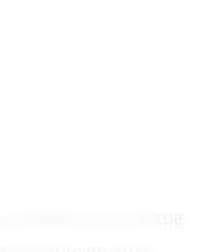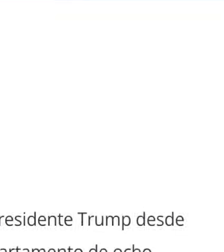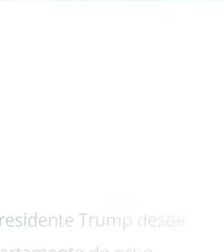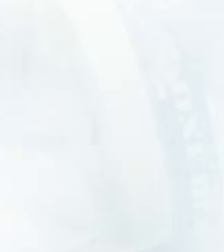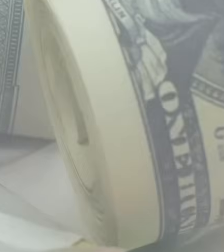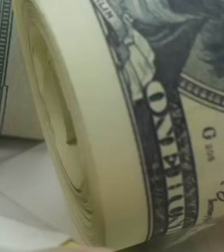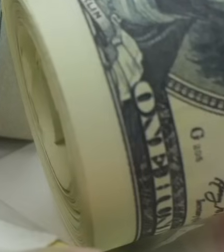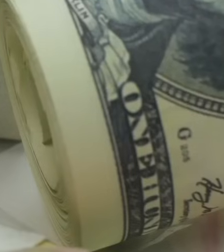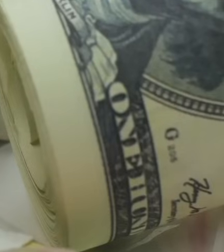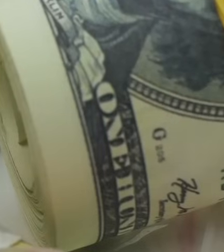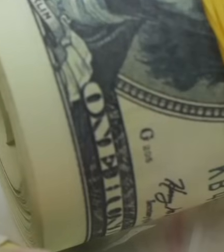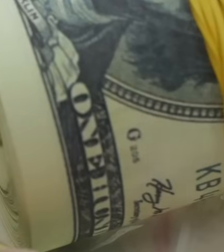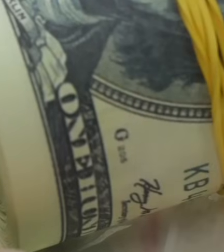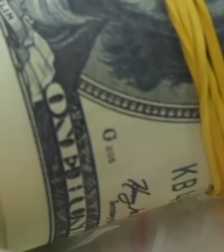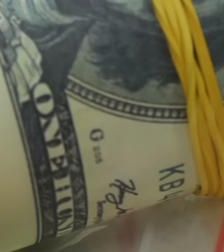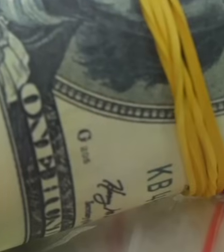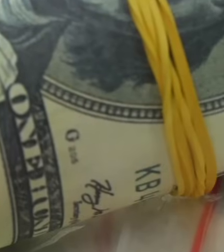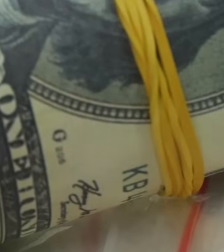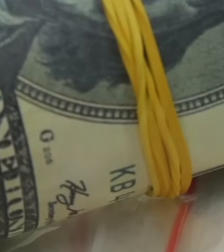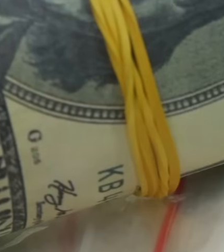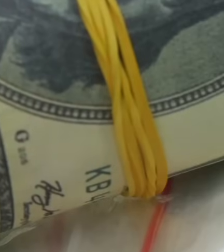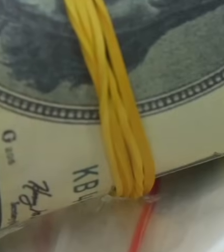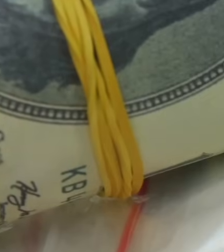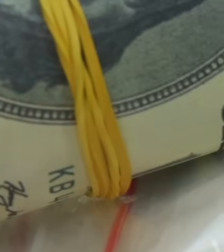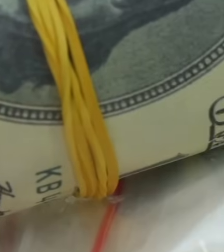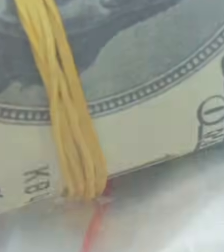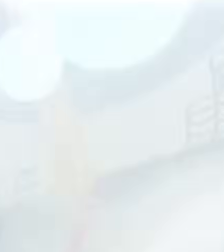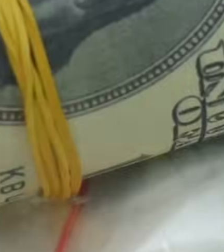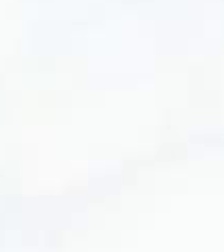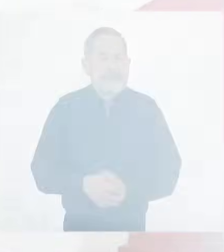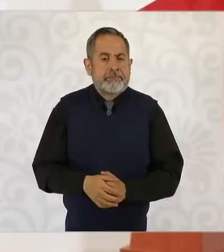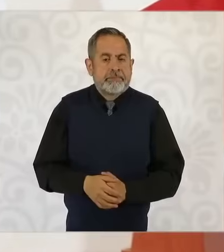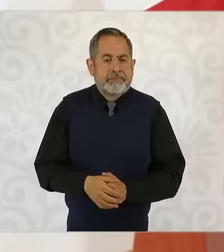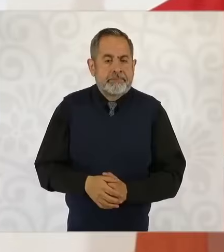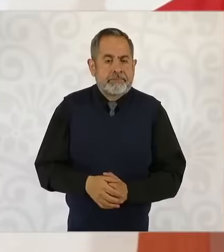organizaciones del narcotráfico mexicanas porque ellos han dicho que no negocian con